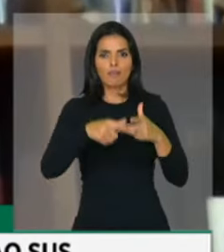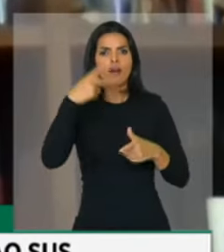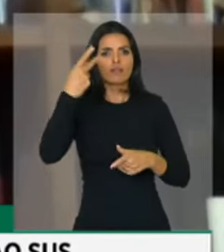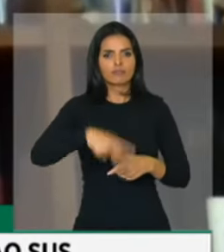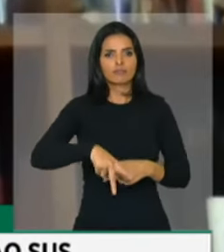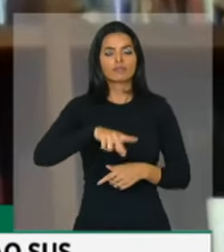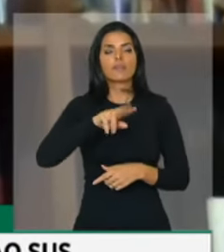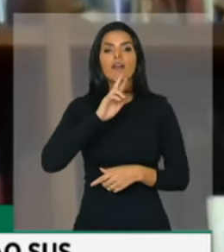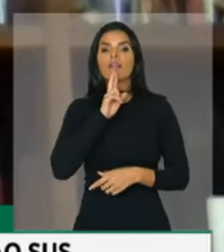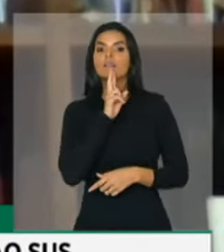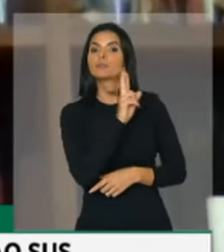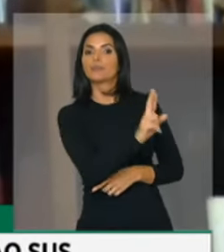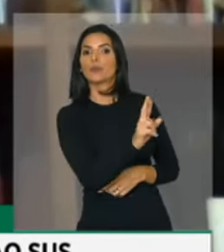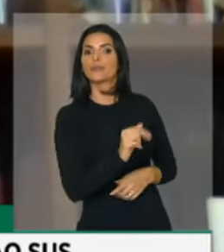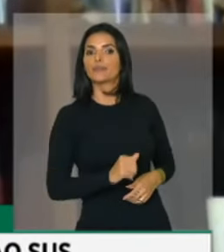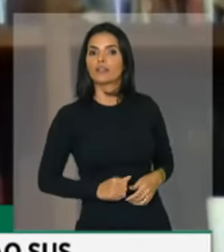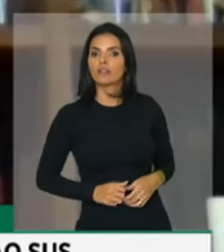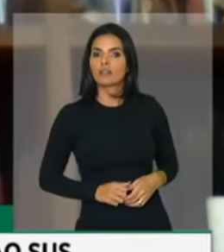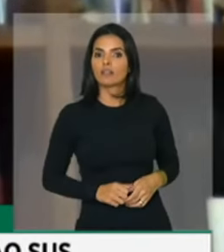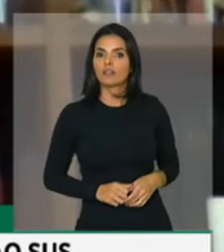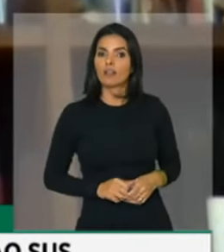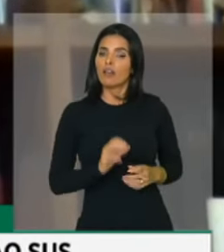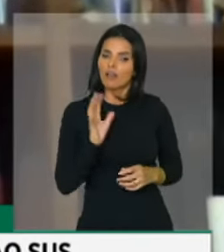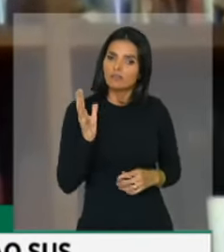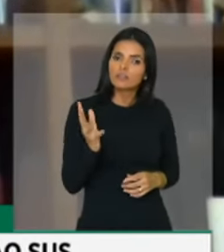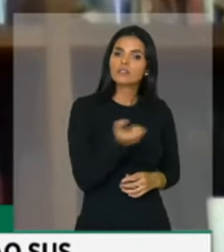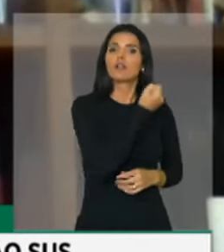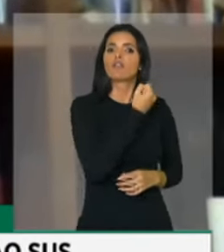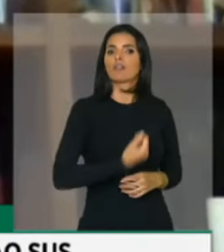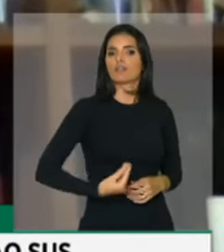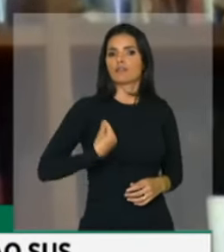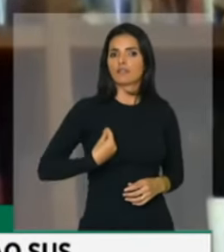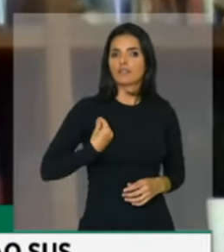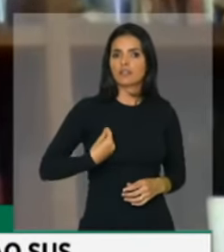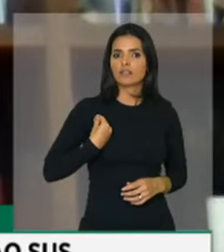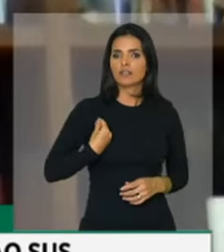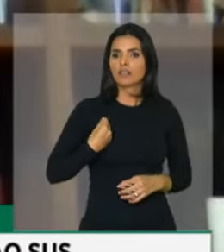RESPONDER A DEFESA DA VIDA, A RESPOSTA É PANDEMIA, A RESPOSTA AO NEGACIONISMO QUE